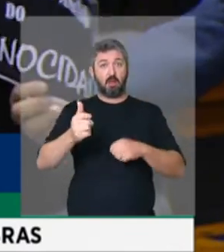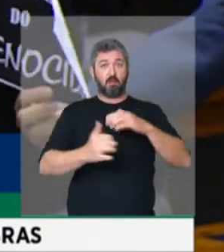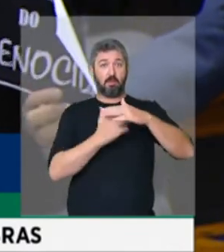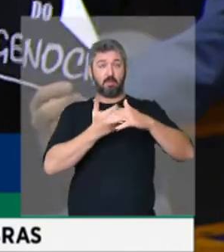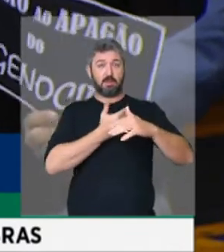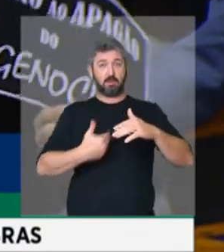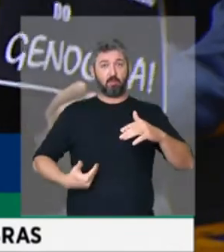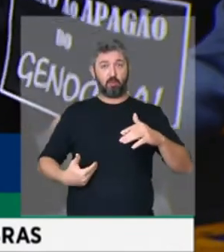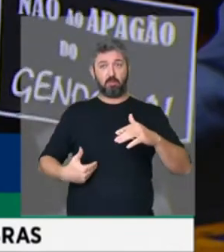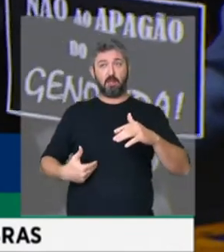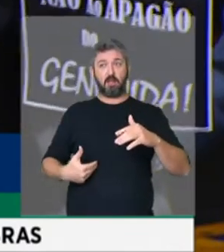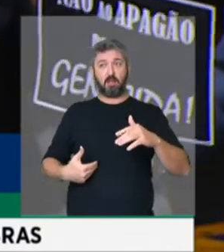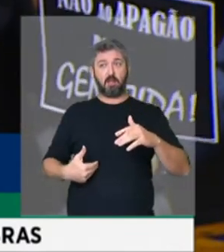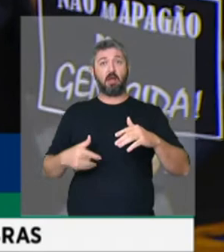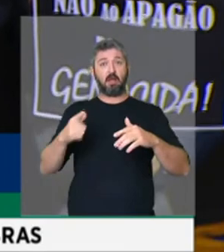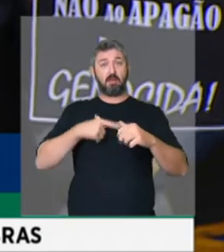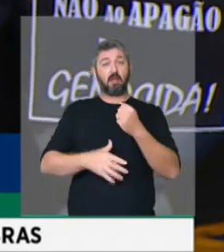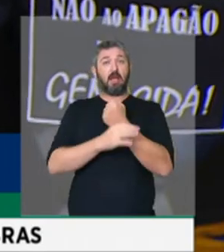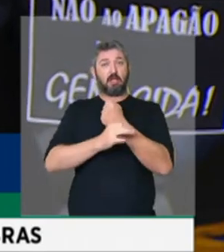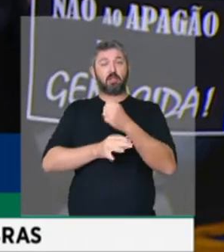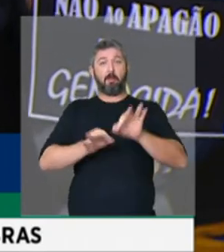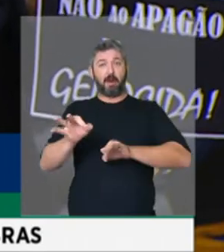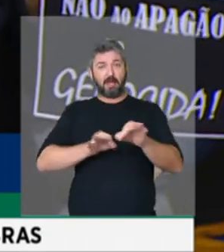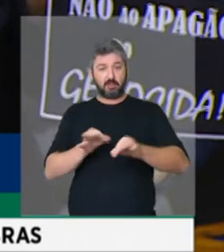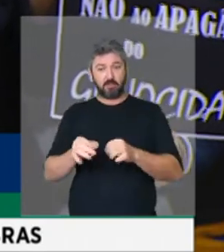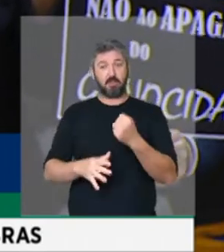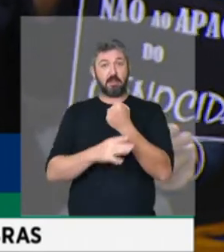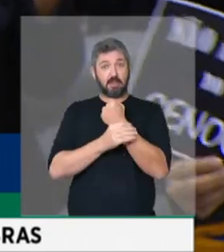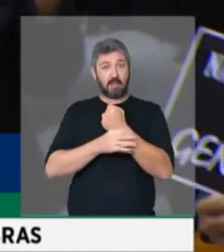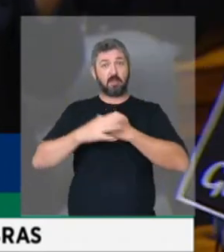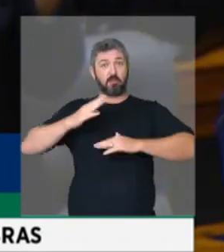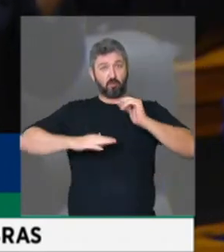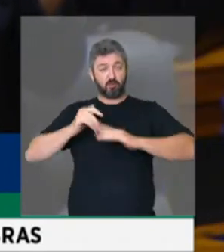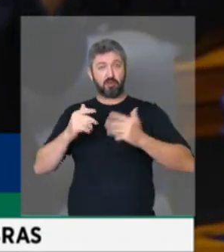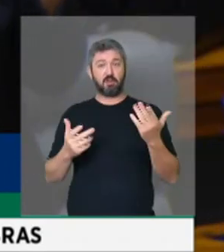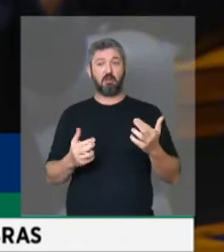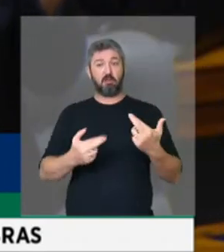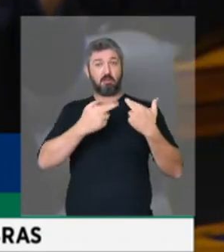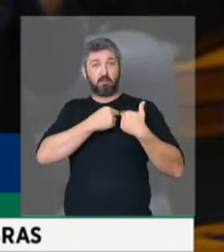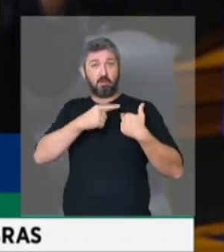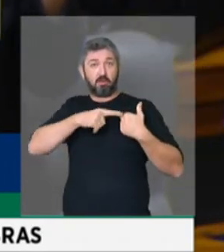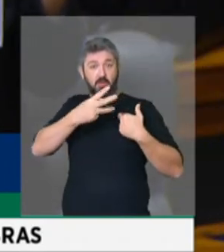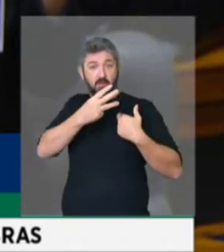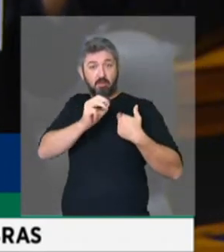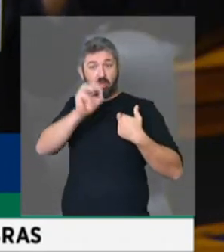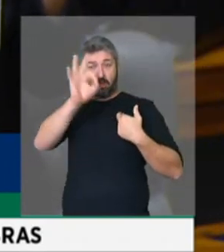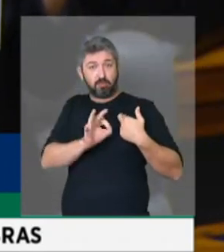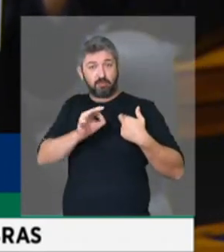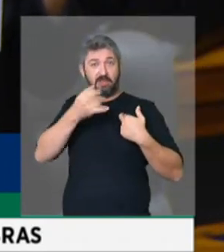DE SE VOTAR A ENTREGA DE UMA ESTATAL QUE GARANTE PLANEJAMENTO E GARANTE COMPETÊNCIA, QUE É RESPONSÁVEL POR 30% DE TODA ENERGIA PRODUZIDA NESSE PAÍS,